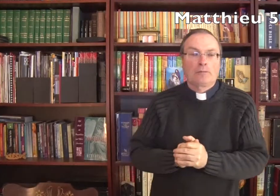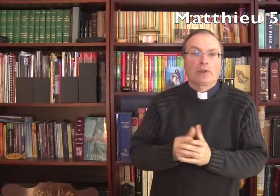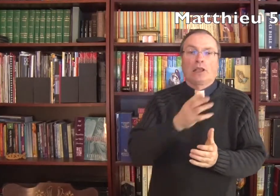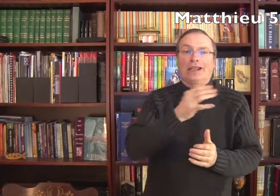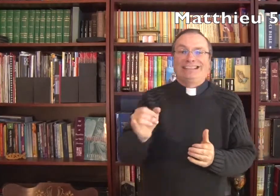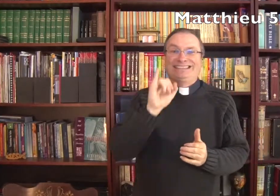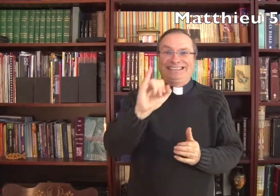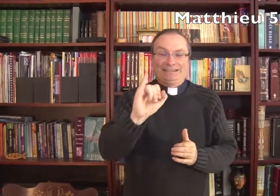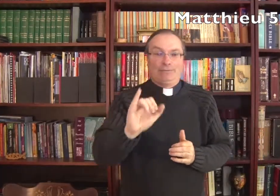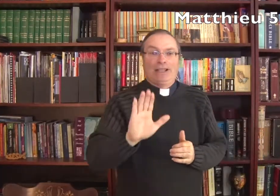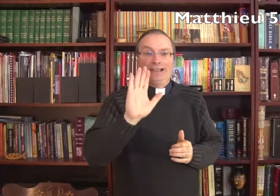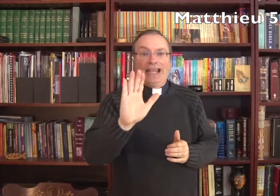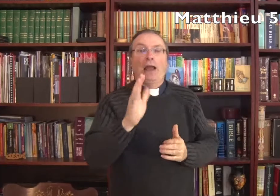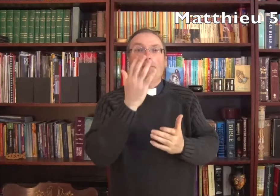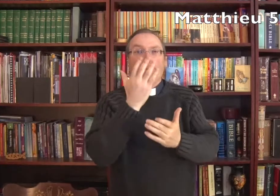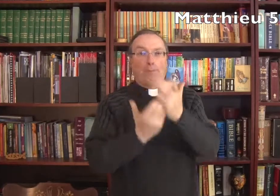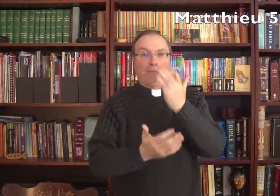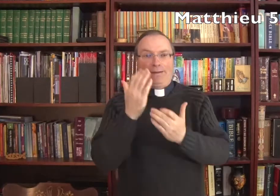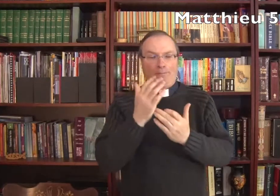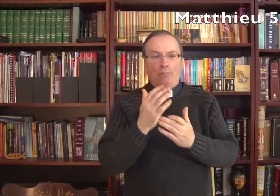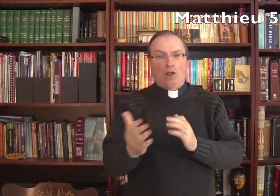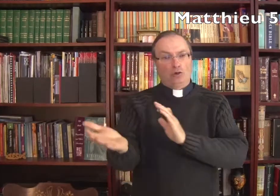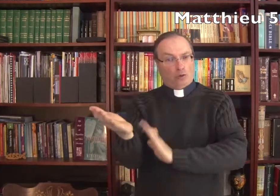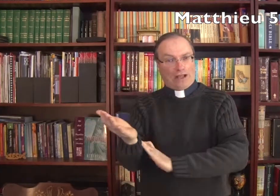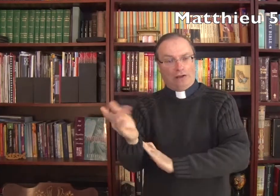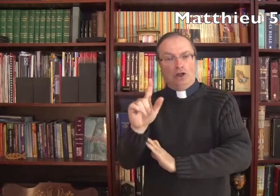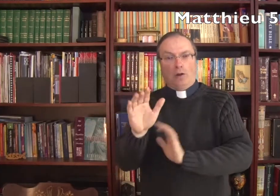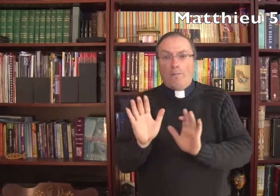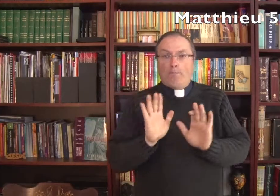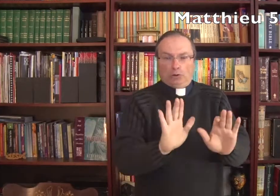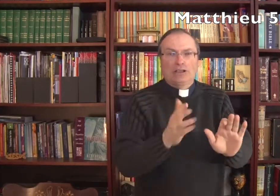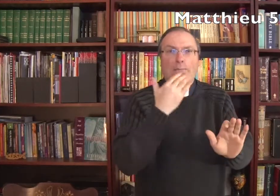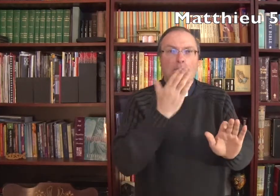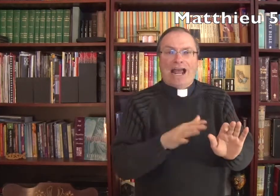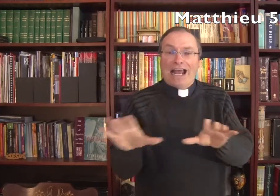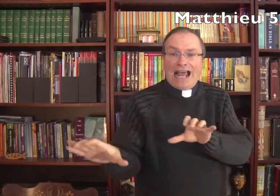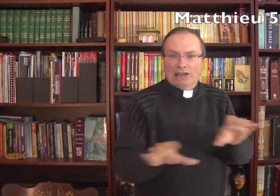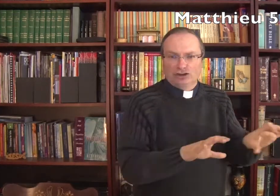Et si ta main droite te pousse à mal agir,